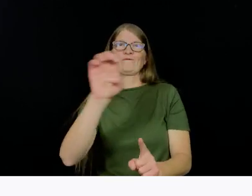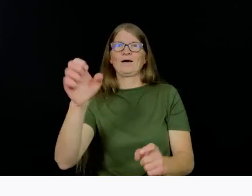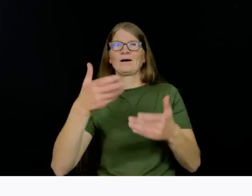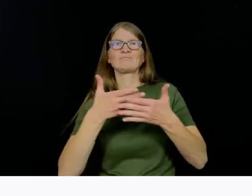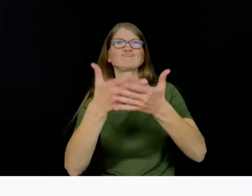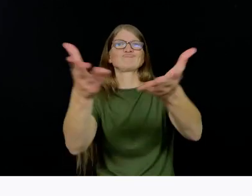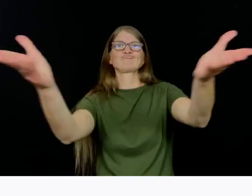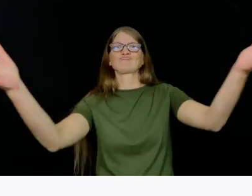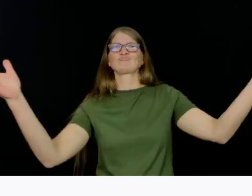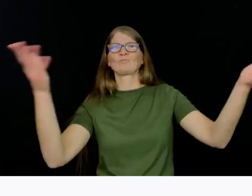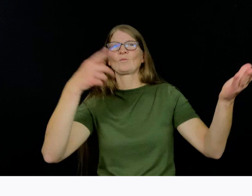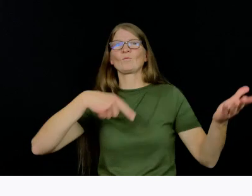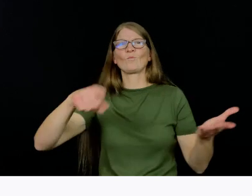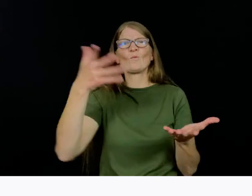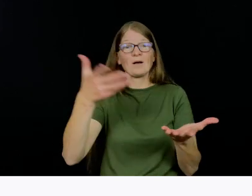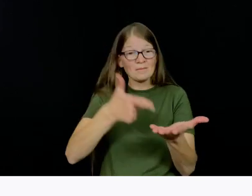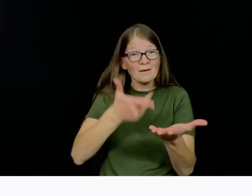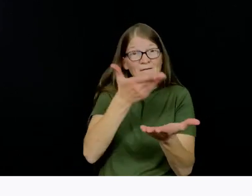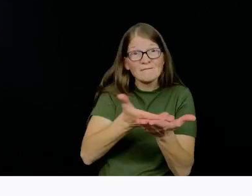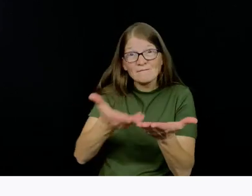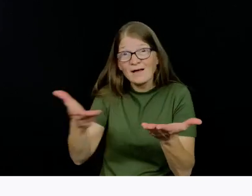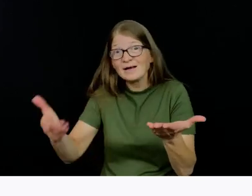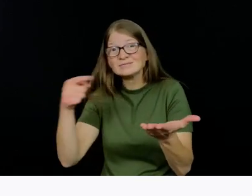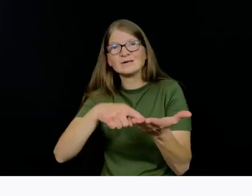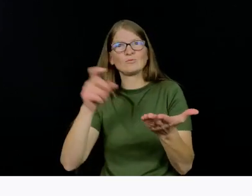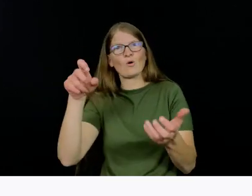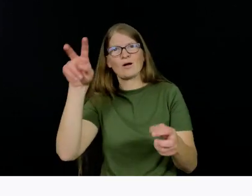حتى تتمكّنوا من إيجاد ما تبحثون عنه وتشكيل آرائكم الخاصة